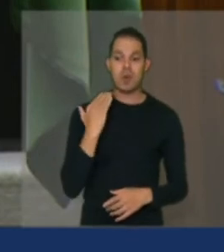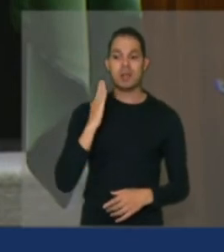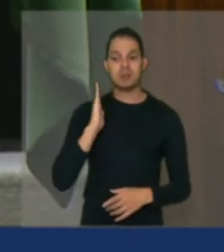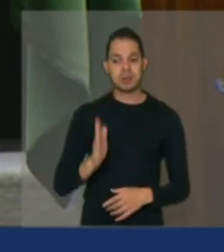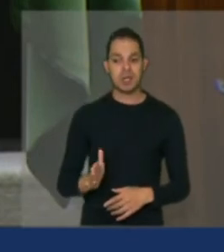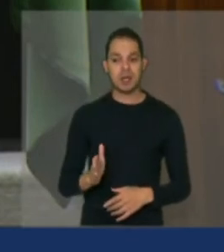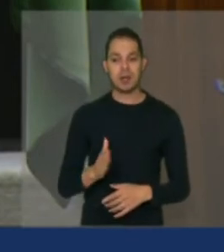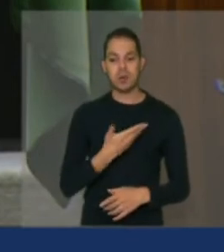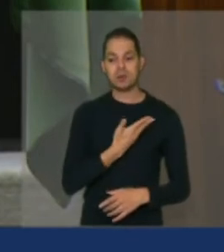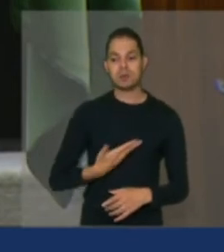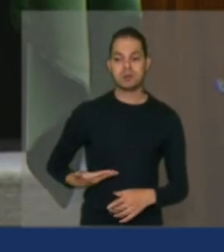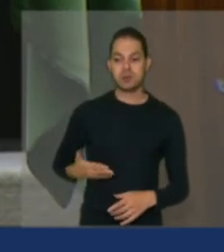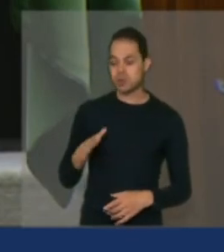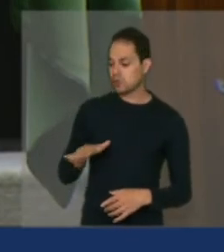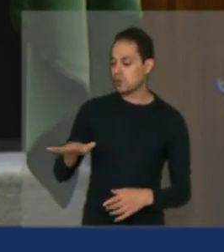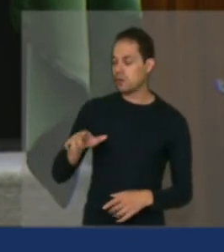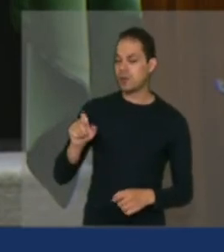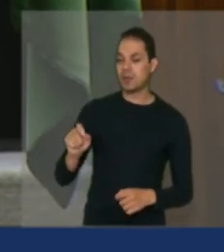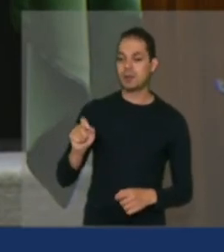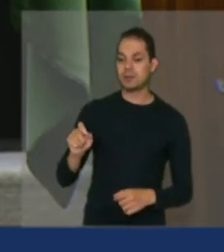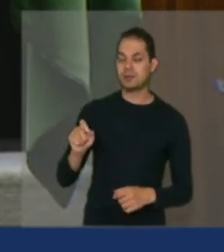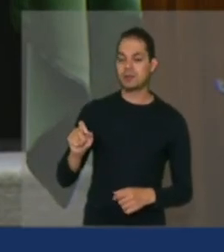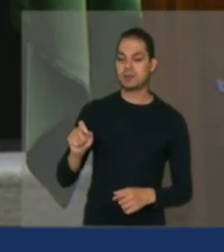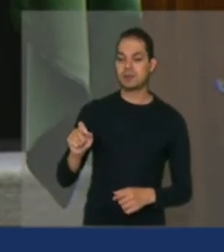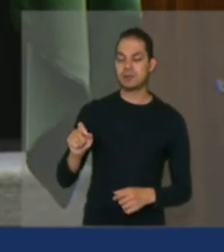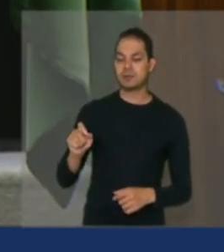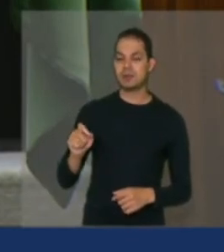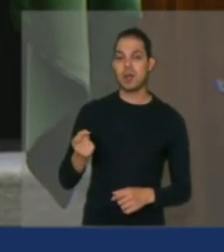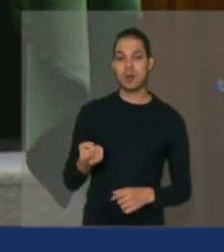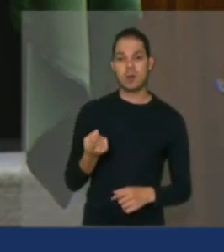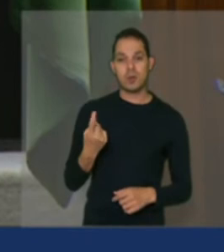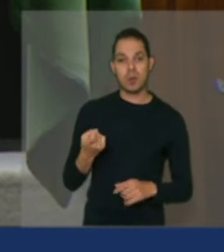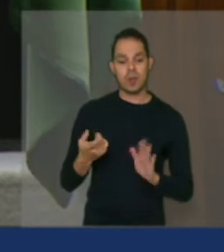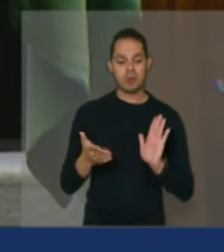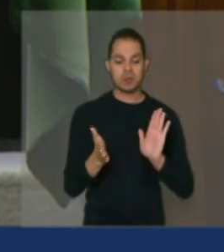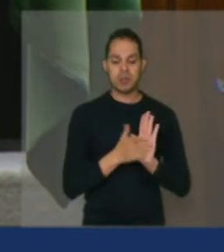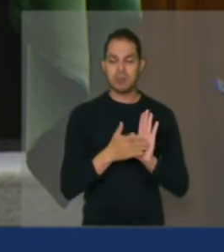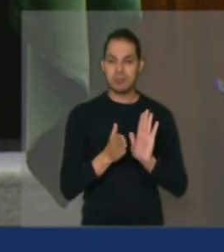QUE NÃO É CAPAZ DE FAZER UMA ÚNICA PROPOSTA PARA COMBATER O DESEMPREGO, QUE DEIXA VOLTAR